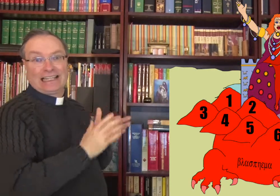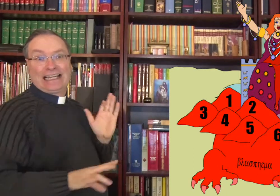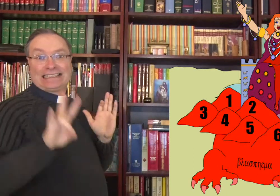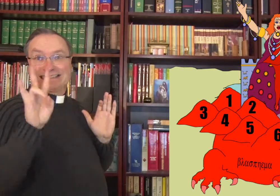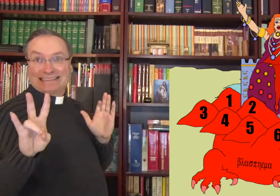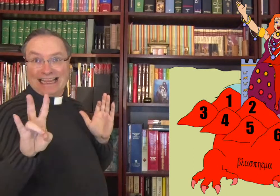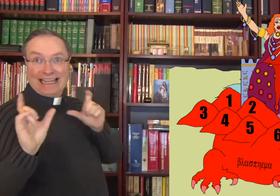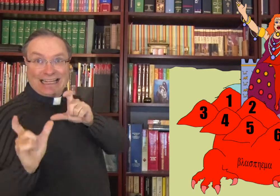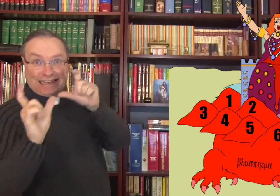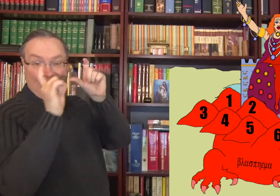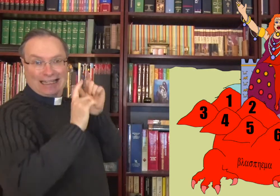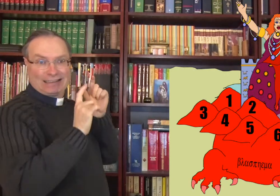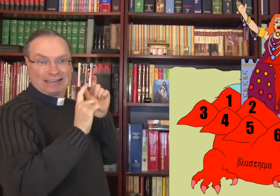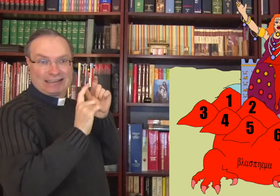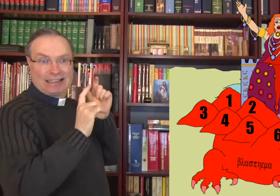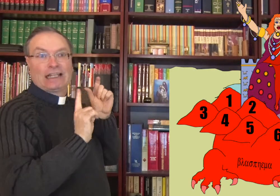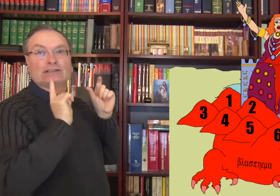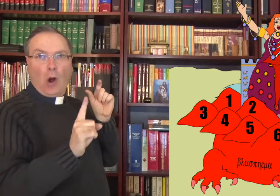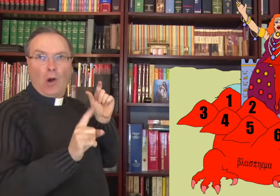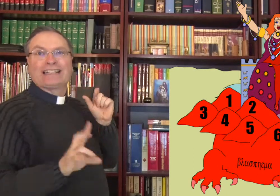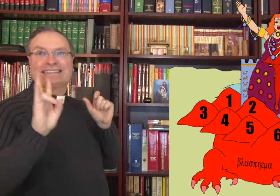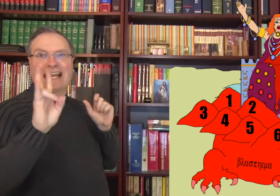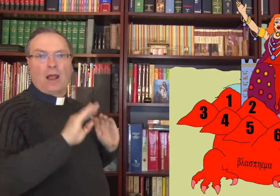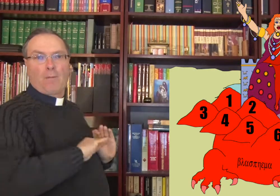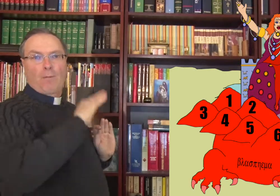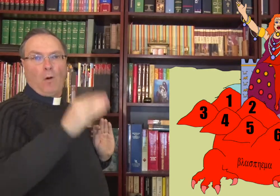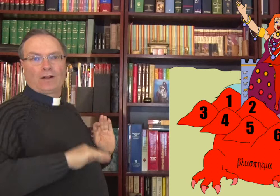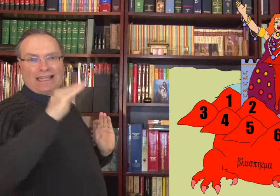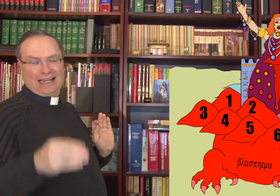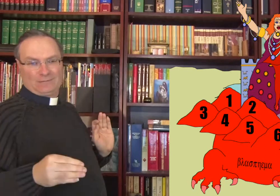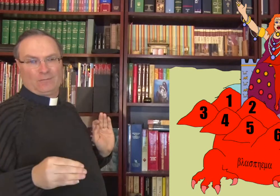Les sept têtes sont sept montagnes